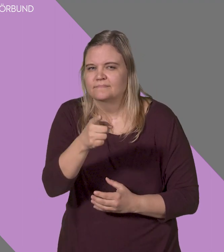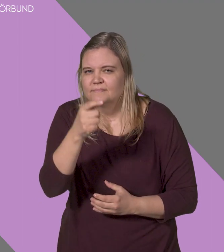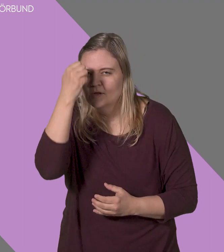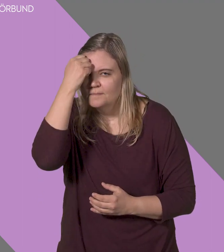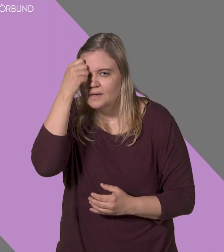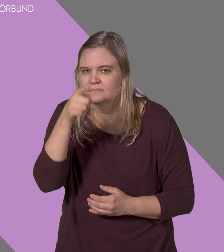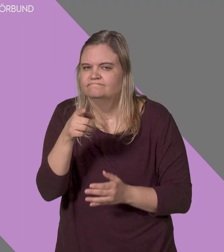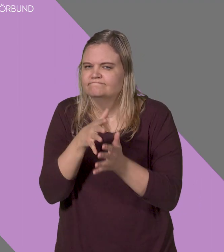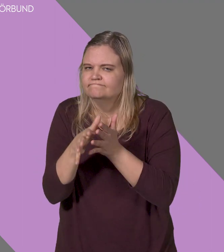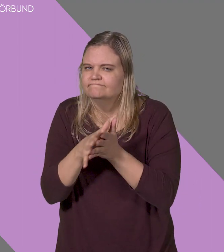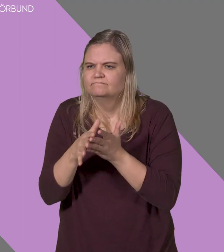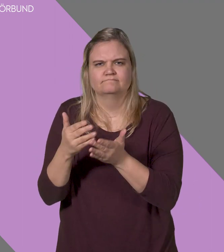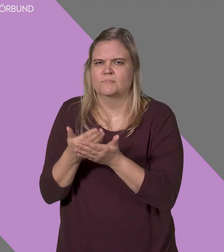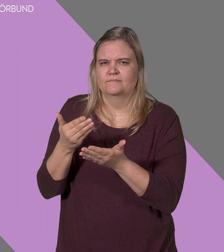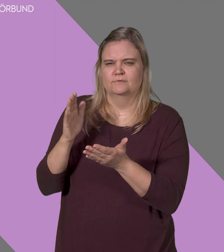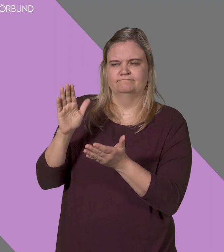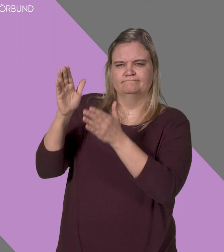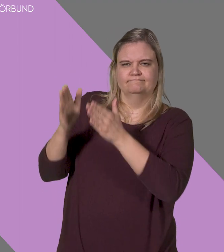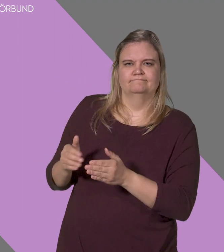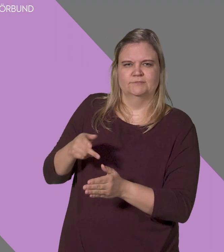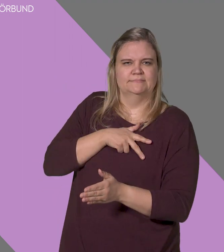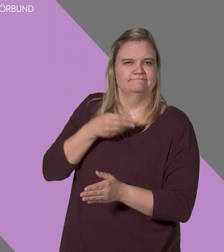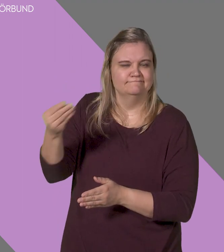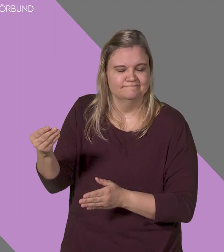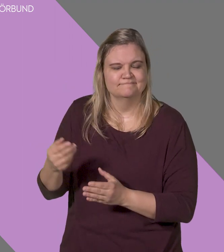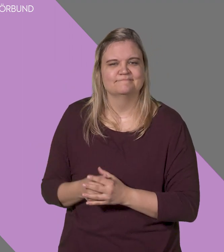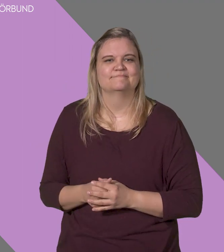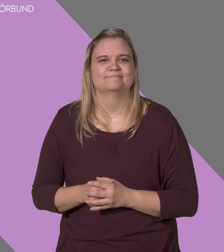Kom ihåg att motivera ditt förslag!